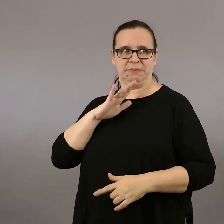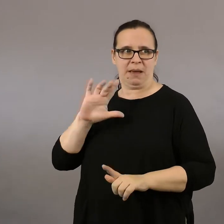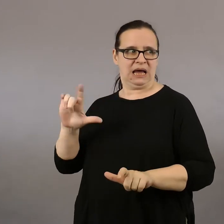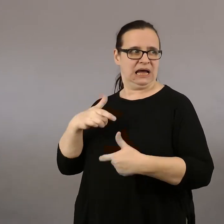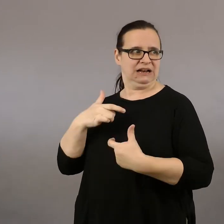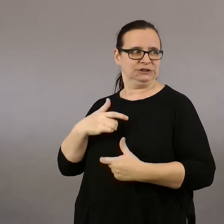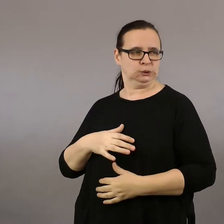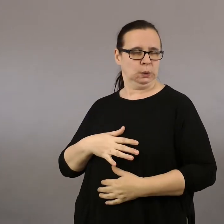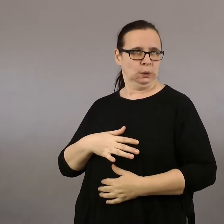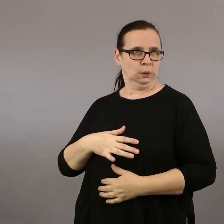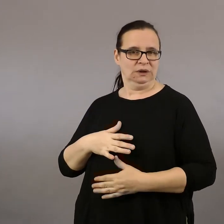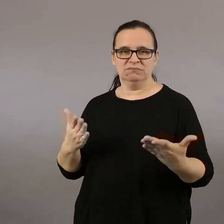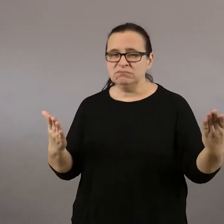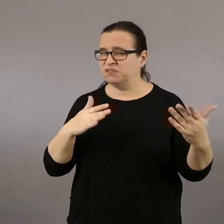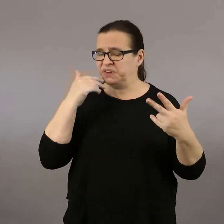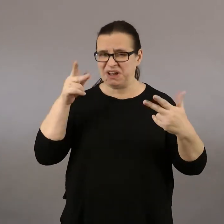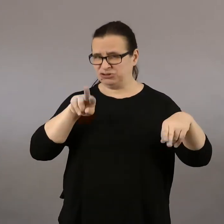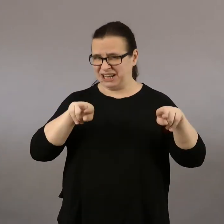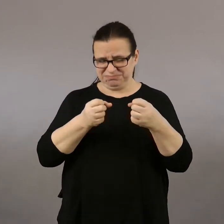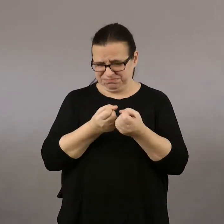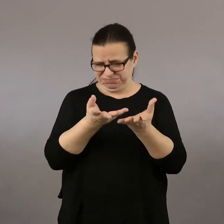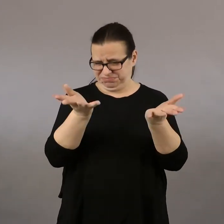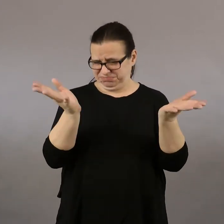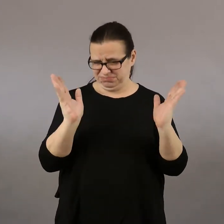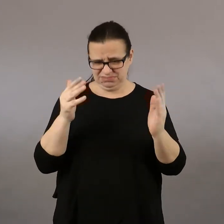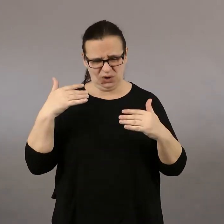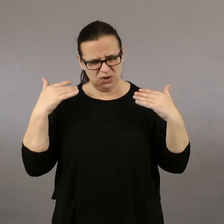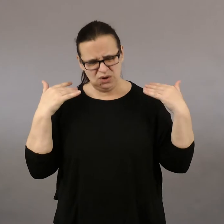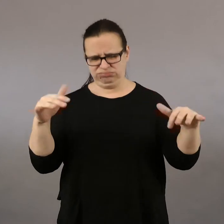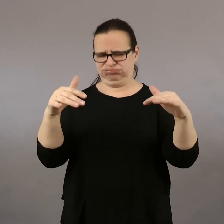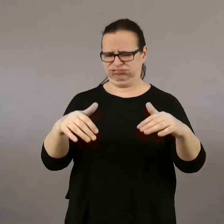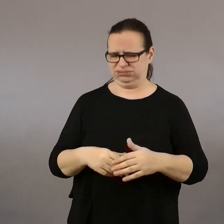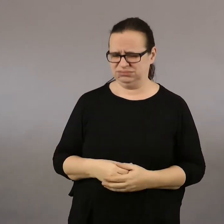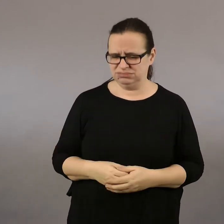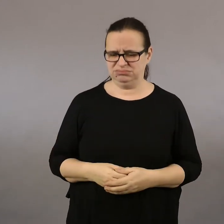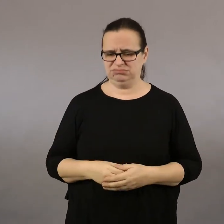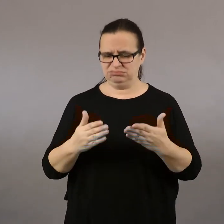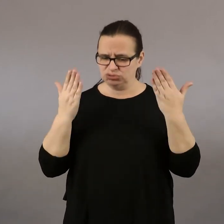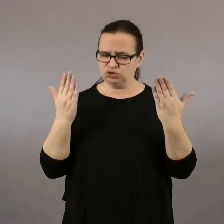Hoffentlich entdeckt mich keiner Es gibt noch viele andere Beispiel-Situationen